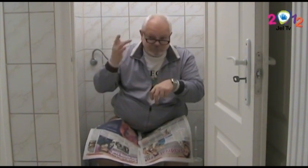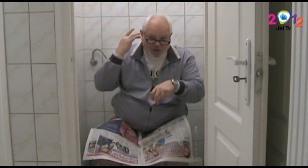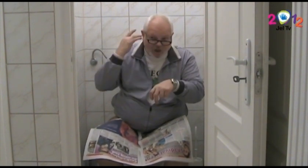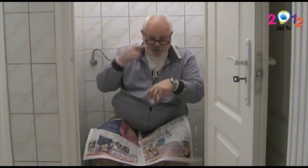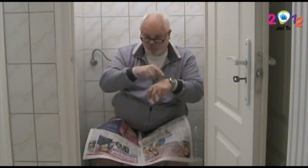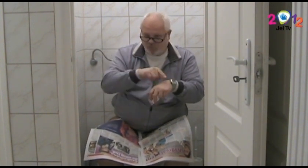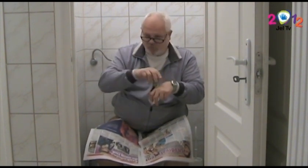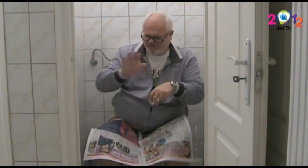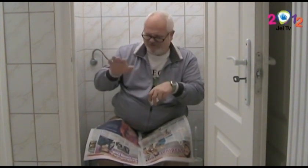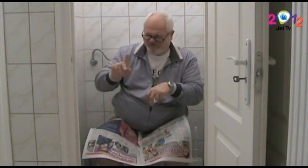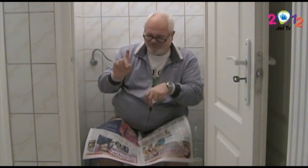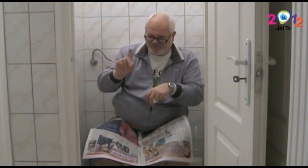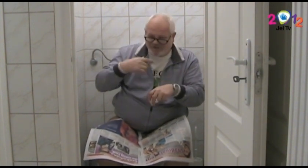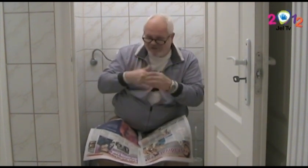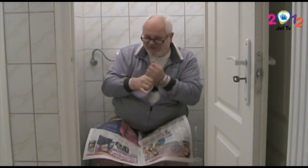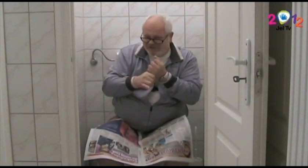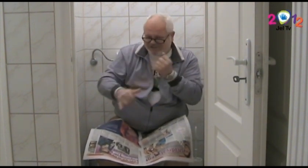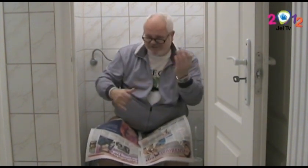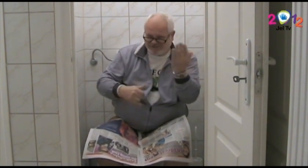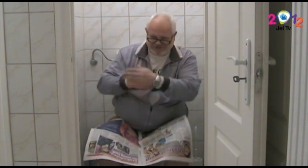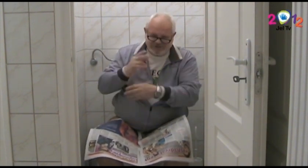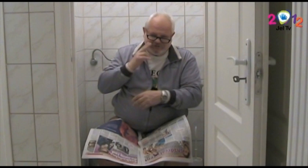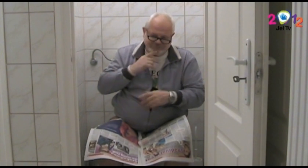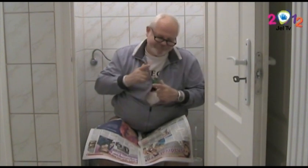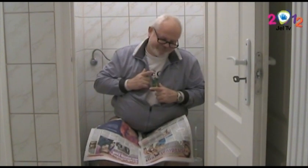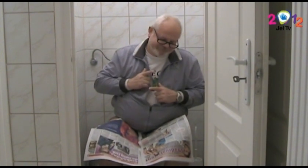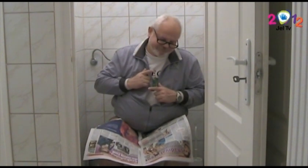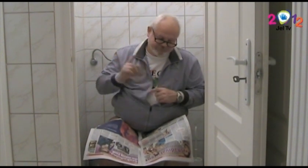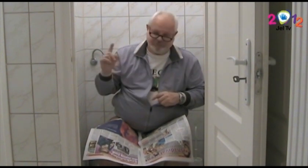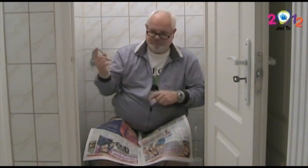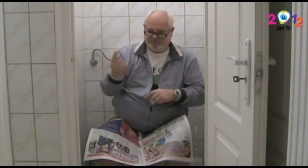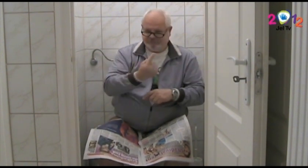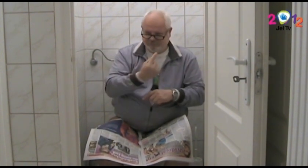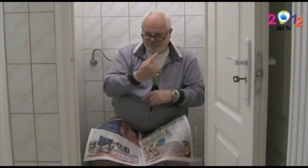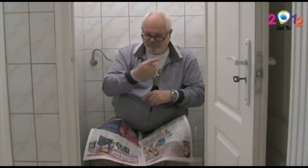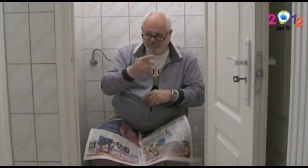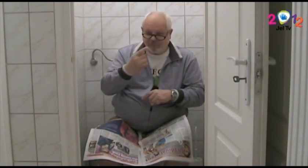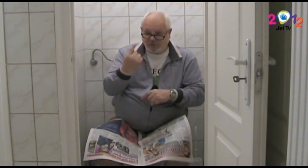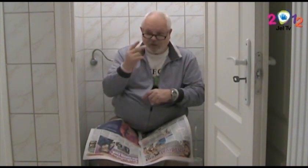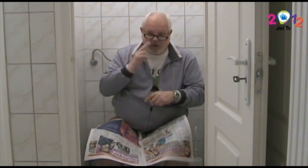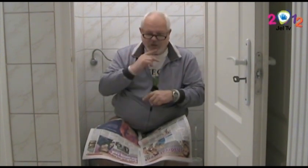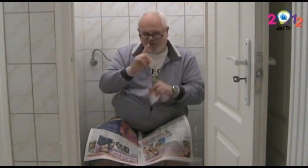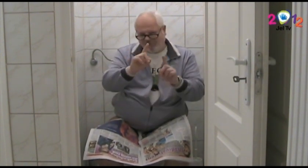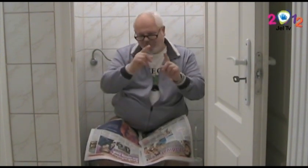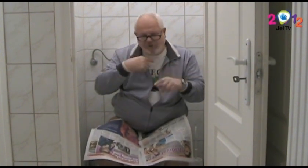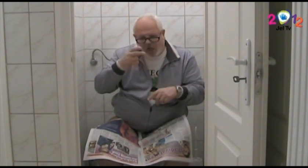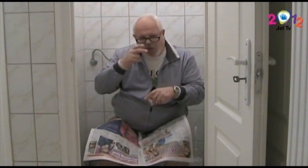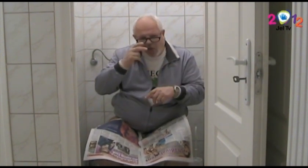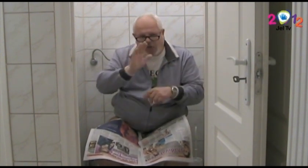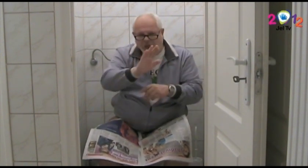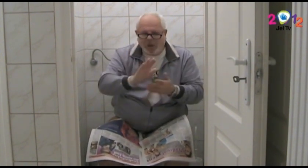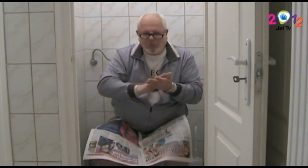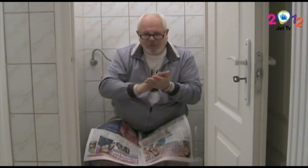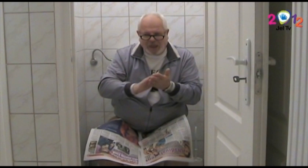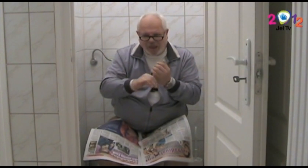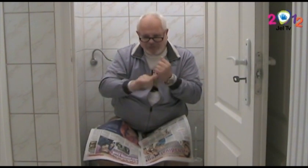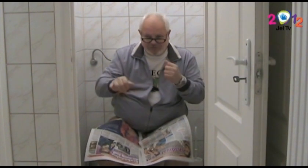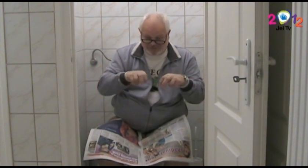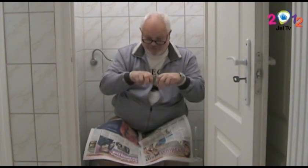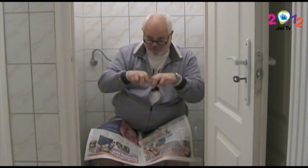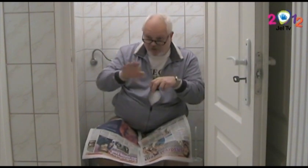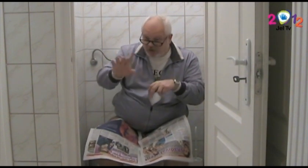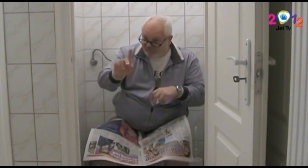A halló szól, hogy kakilnia kell. A siket vár. Végre jön a halló. A siket mondja, várj, szeretném megnézni a kakidat, hogy milyen.